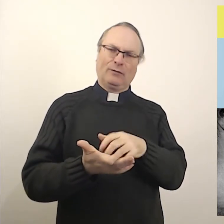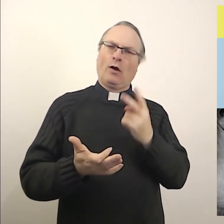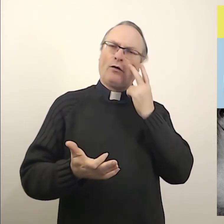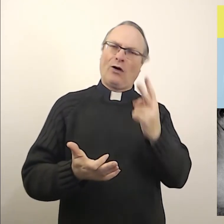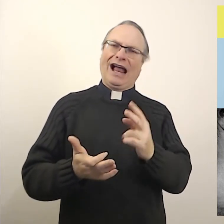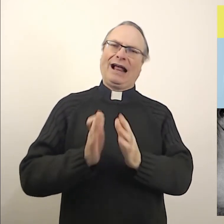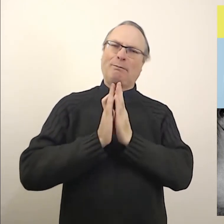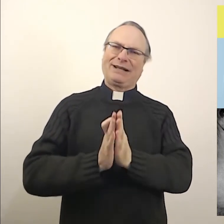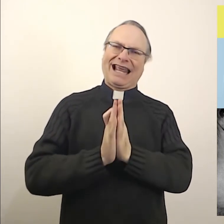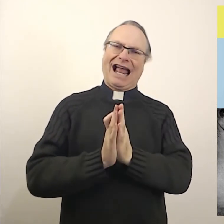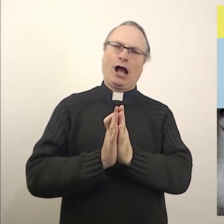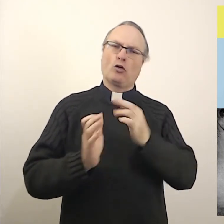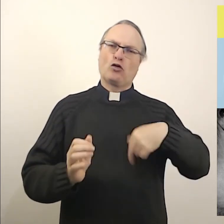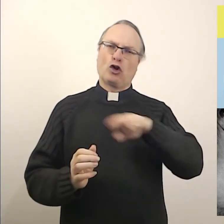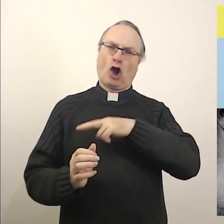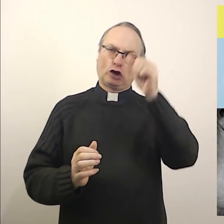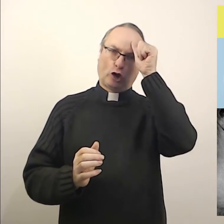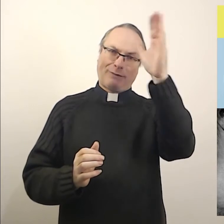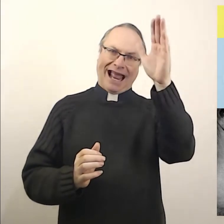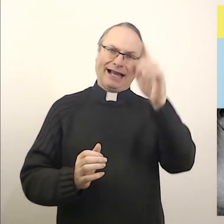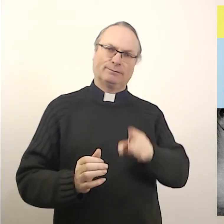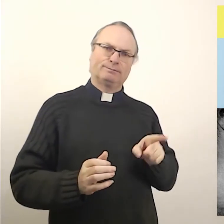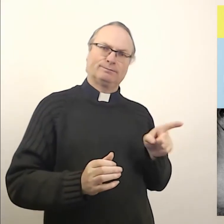On voit dans la prière du Notre Père: